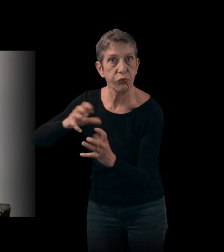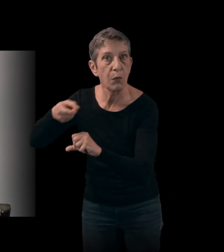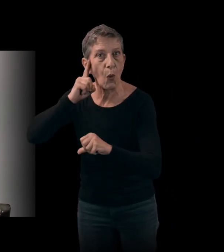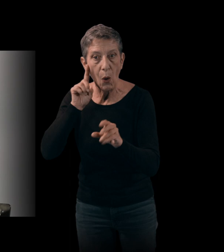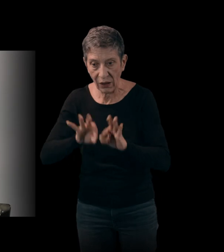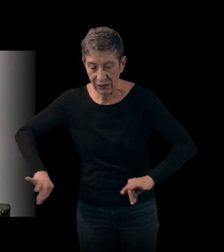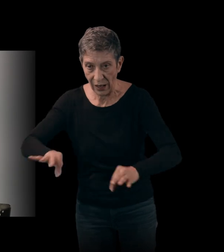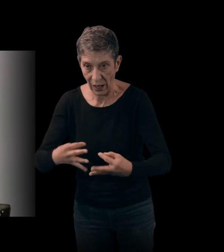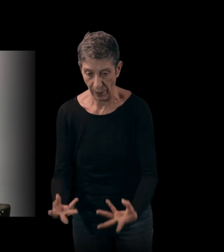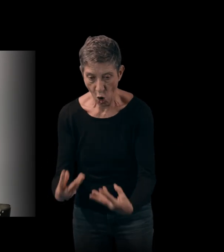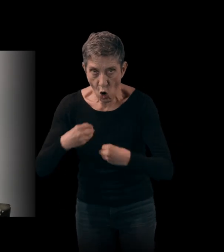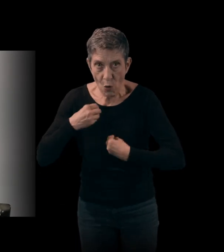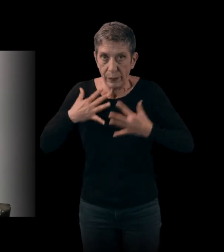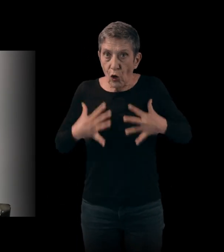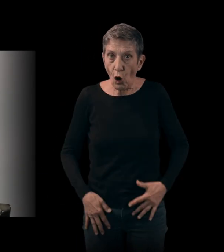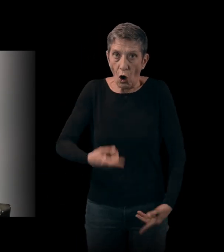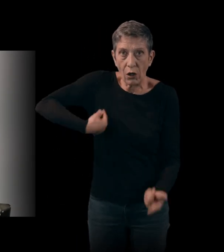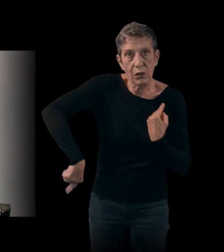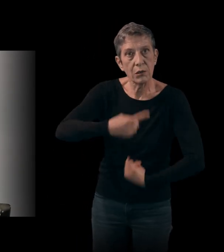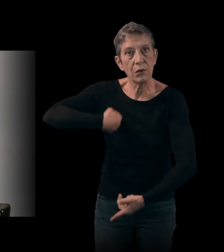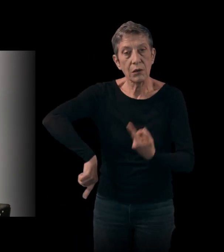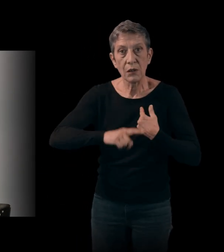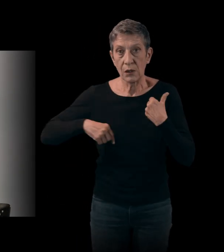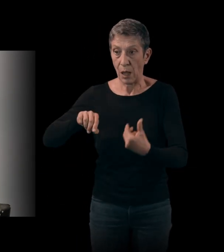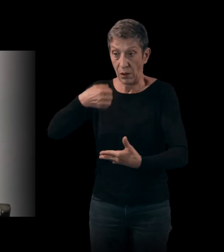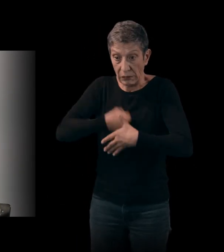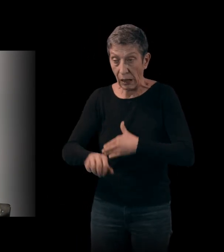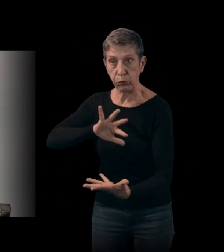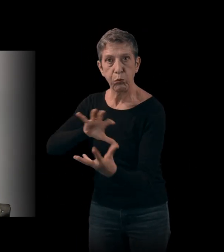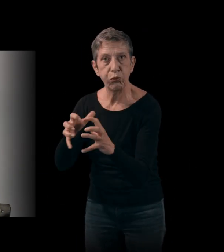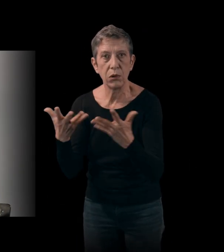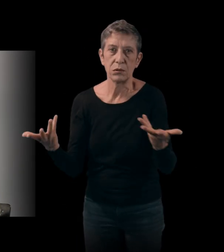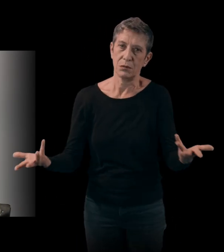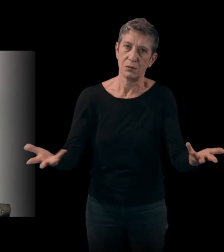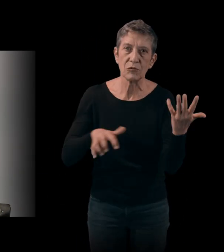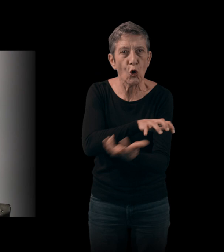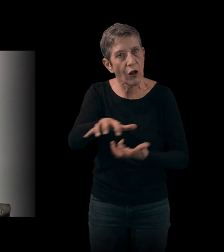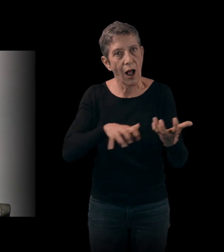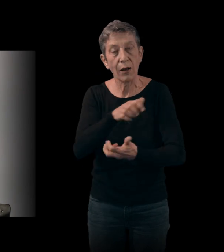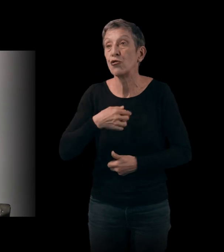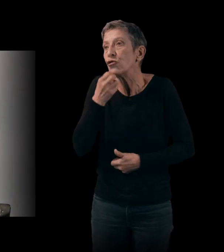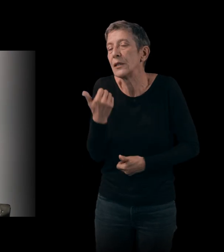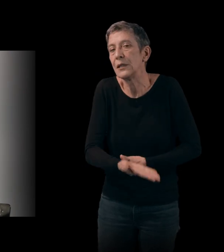Et c'est un scandale. Là, je le dis comme ça, mais c'est quelque chose qu'on